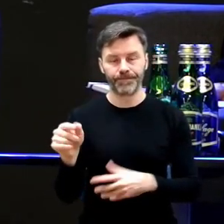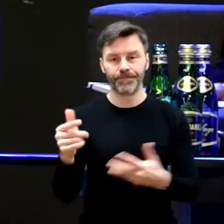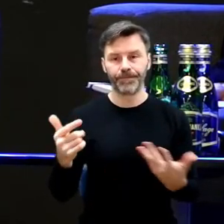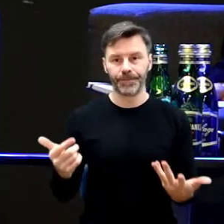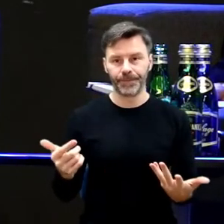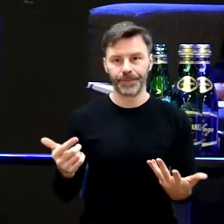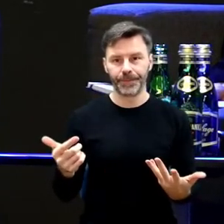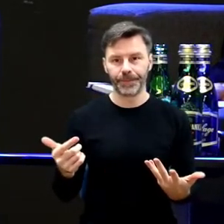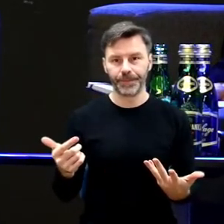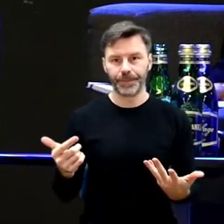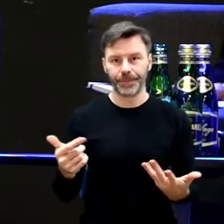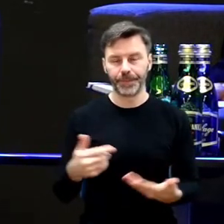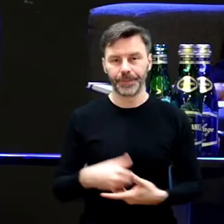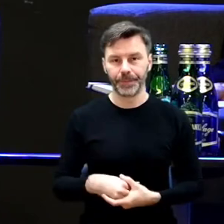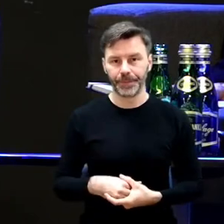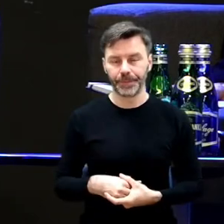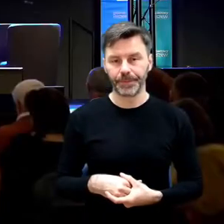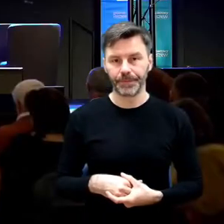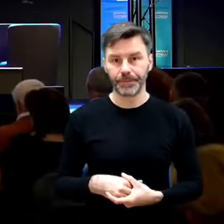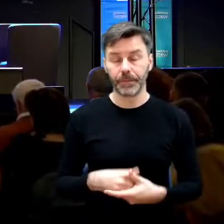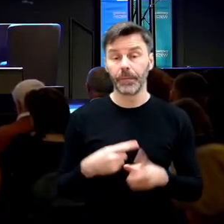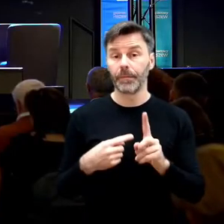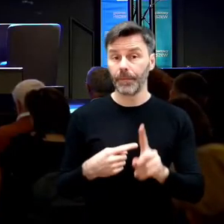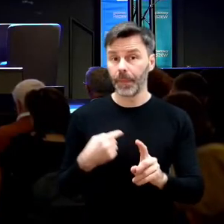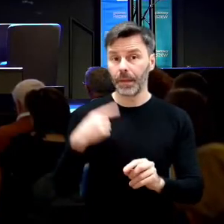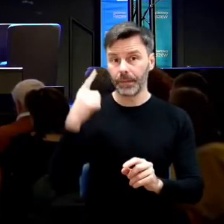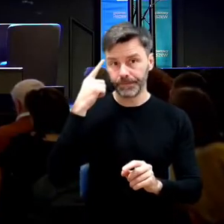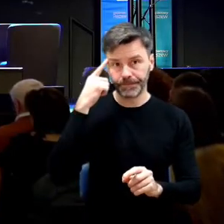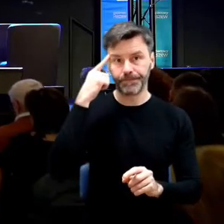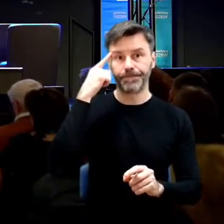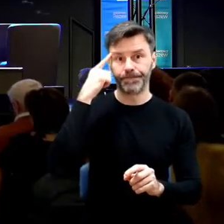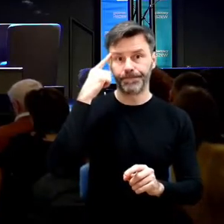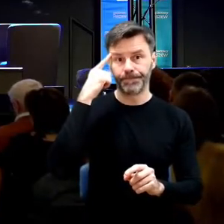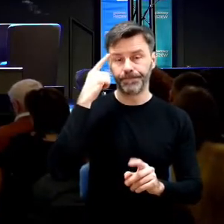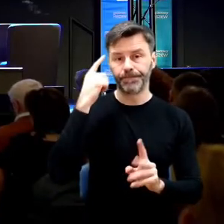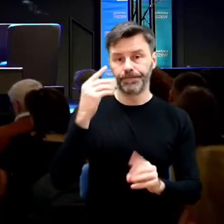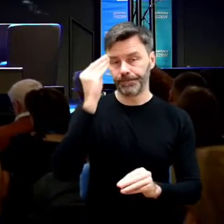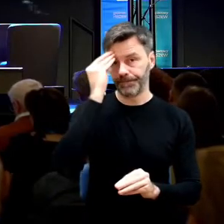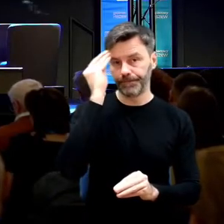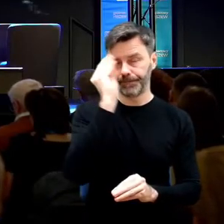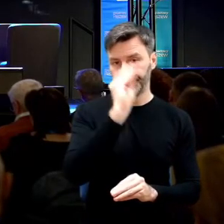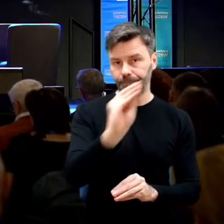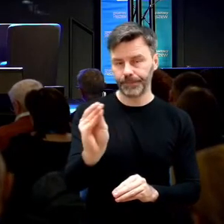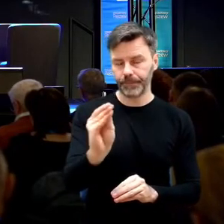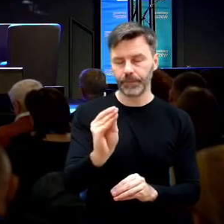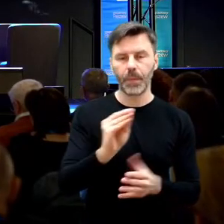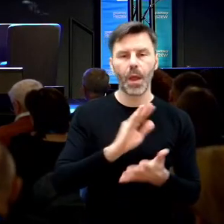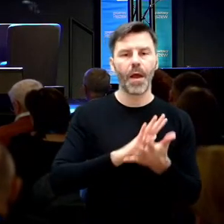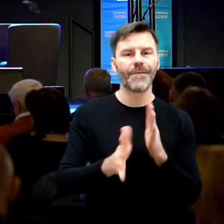Ja tylko przypomnę, że w okresie powojennym polityka